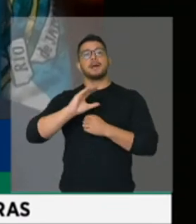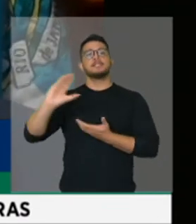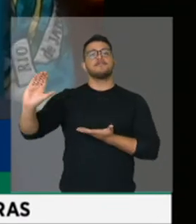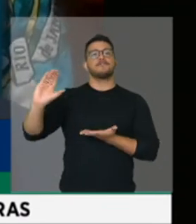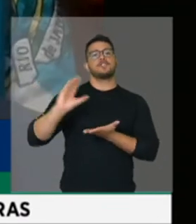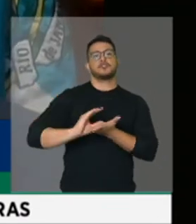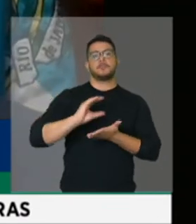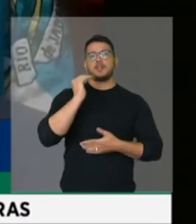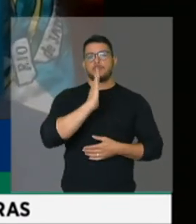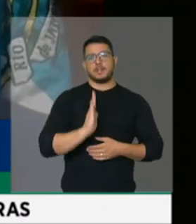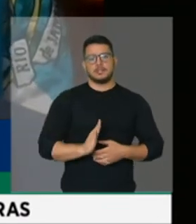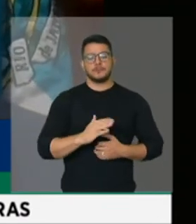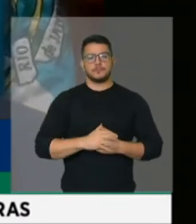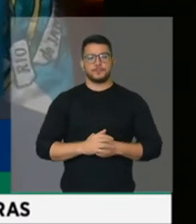NESSE SETOR TÃO IMPORTANTE. CAPITALIZAR A ELETROBRAS É